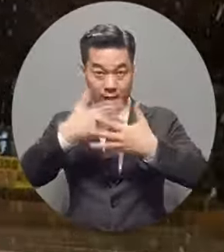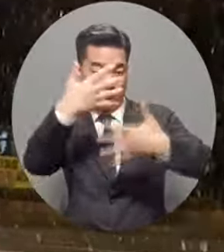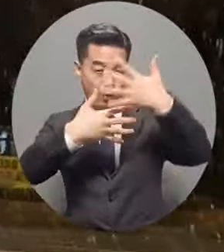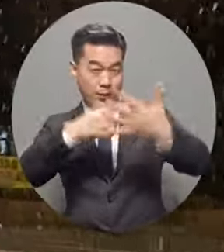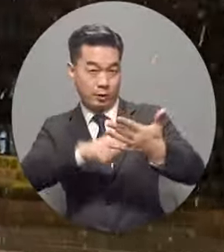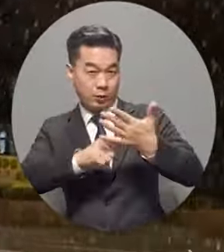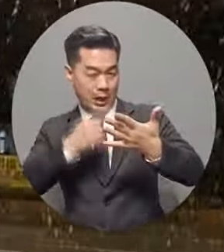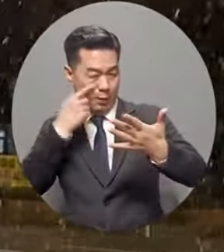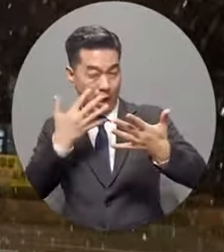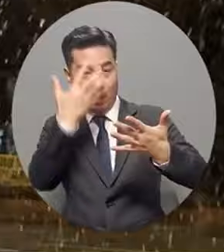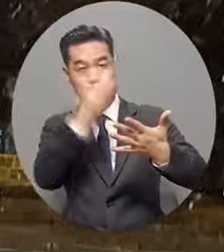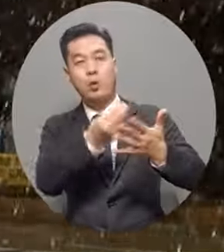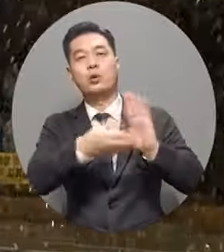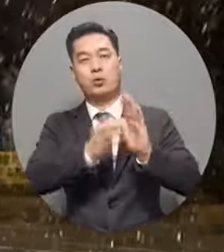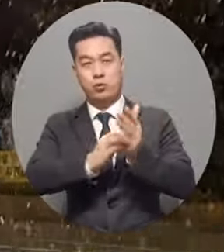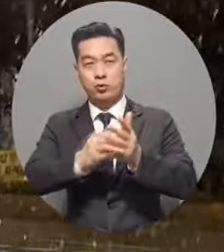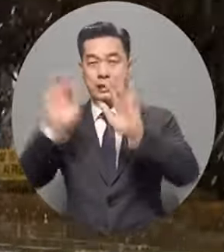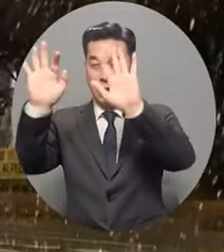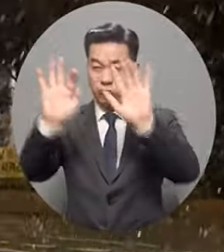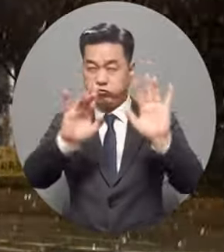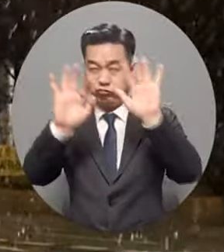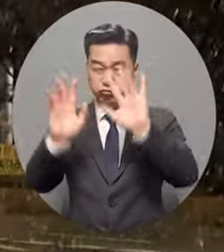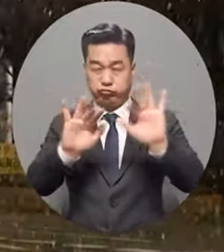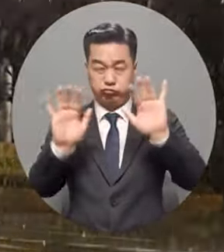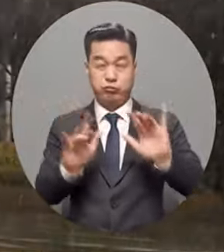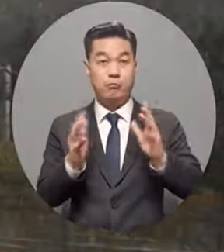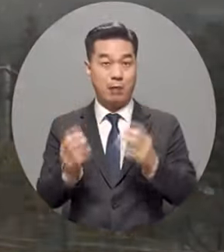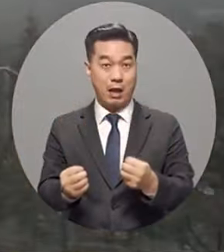날이 어두워졌는데도 이렇게 화면에 또렷하게 보일 정도로 눈발이 강해졌습니다.